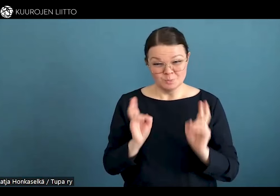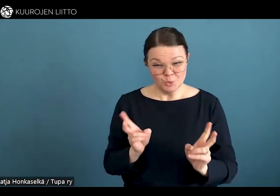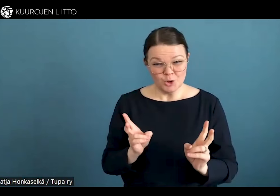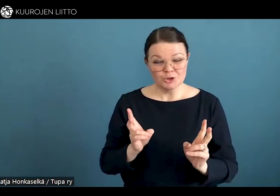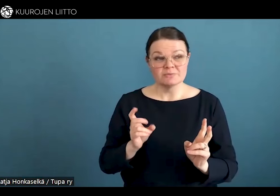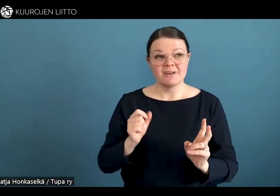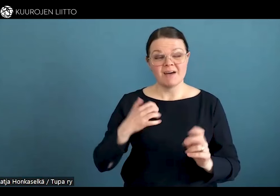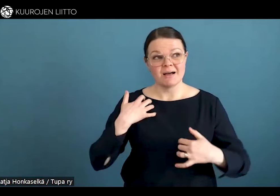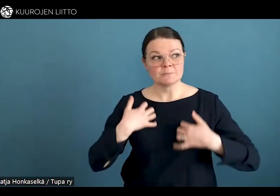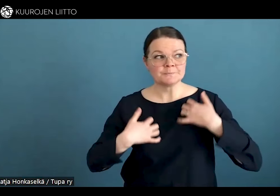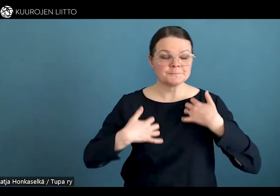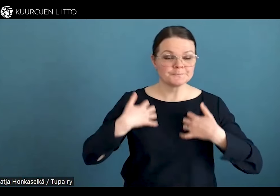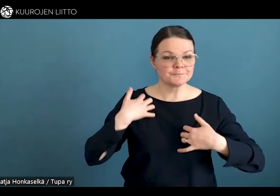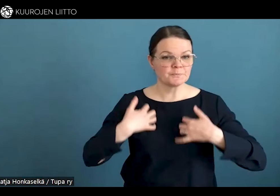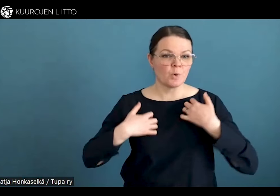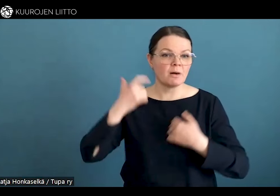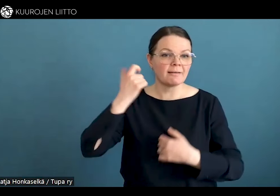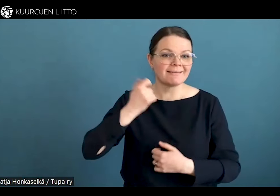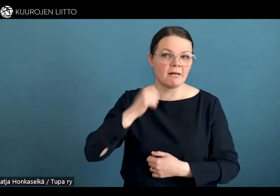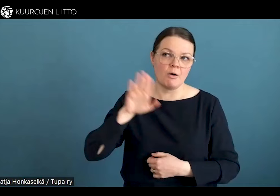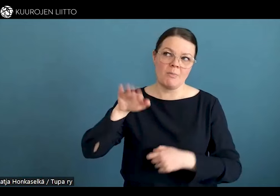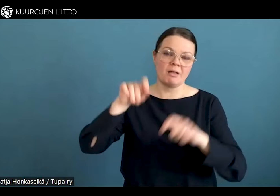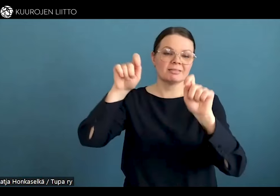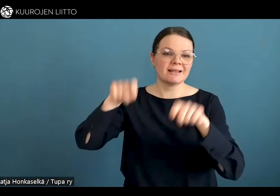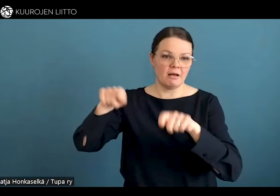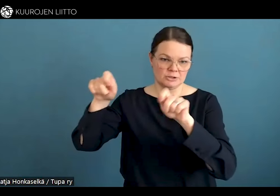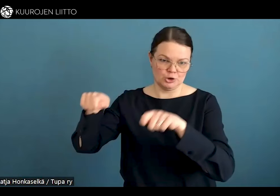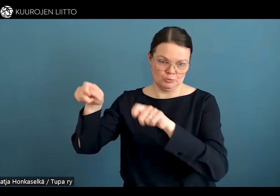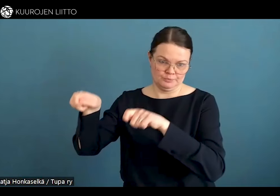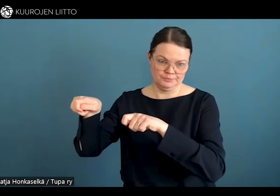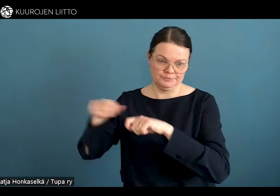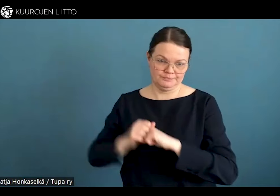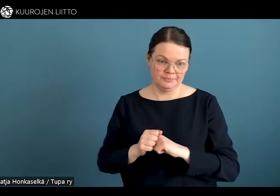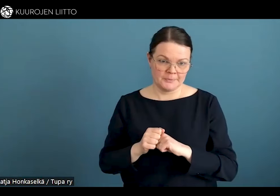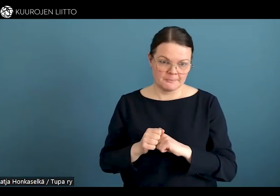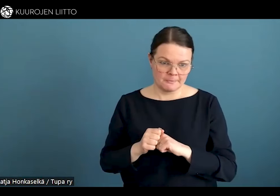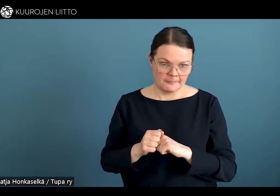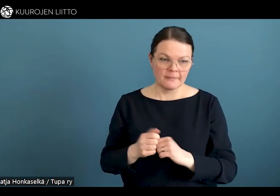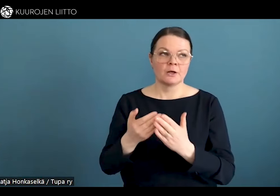Myös Kelan tapa tilastoida asioita herättää huolta, -